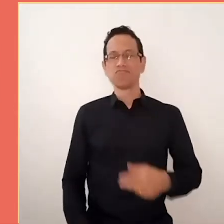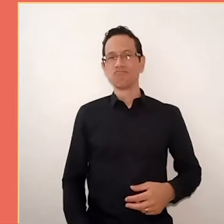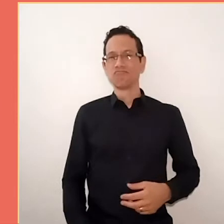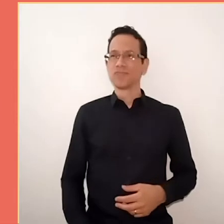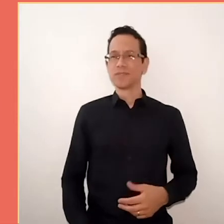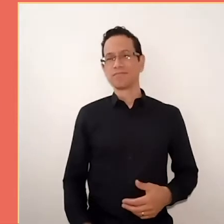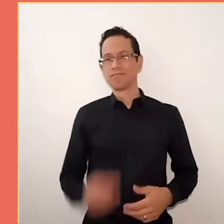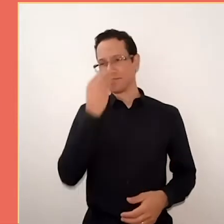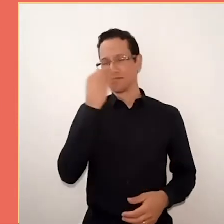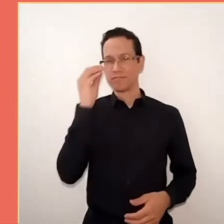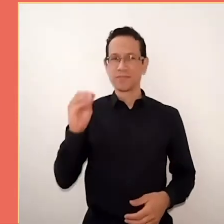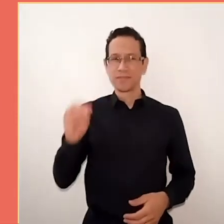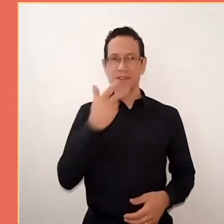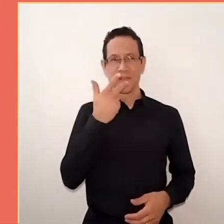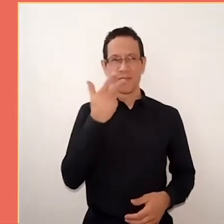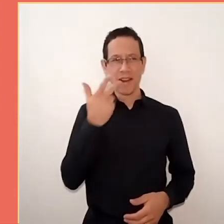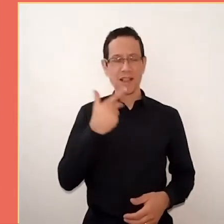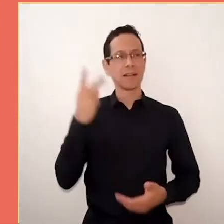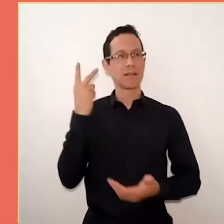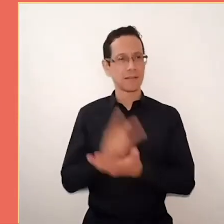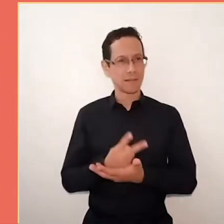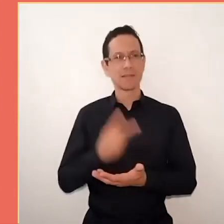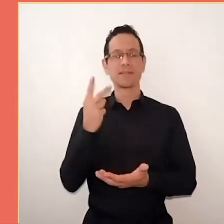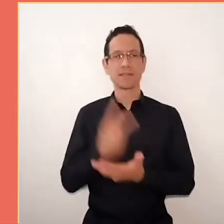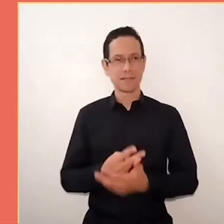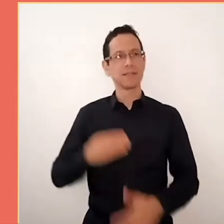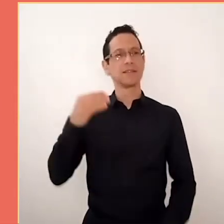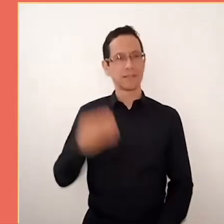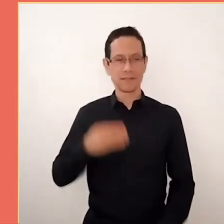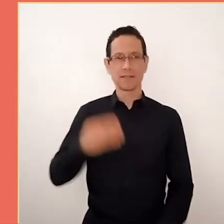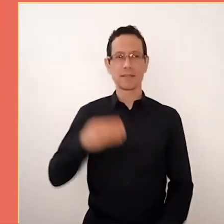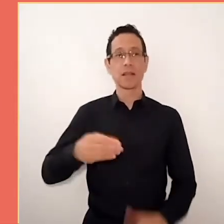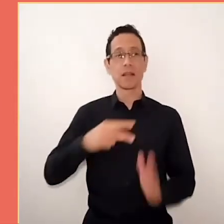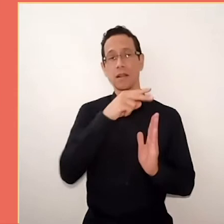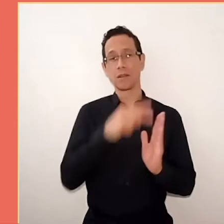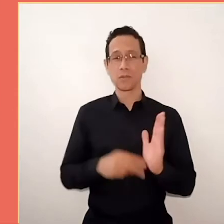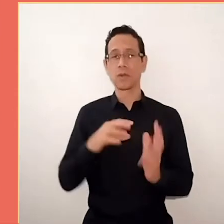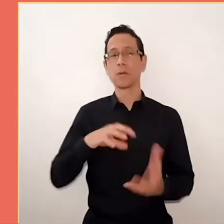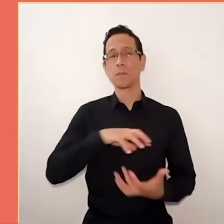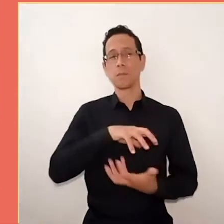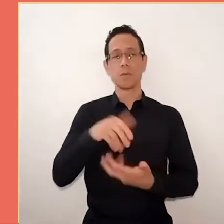do que a gente repete desde sempre, a leitura do mundo precede a leitura das palavras.